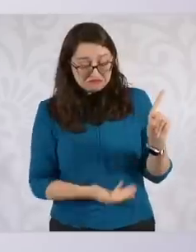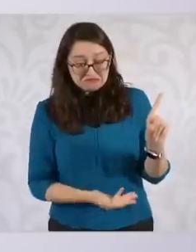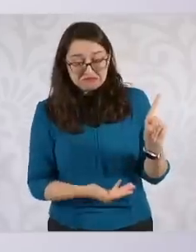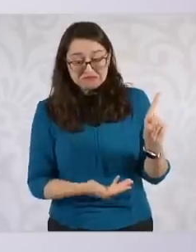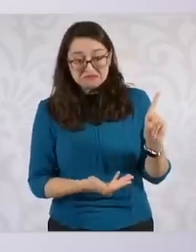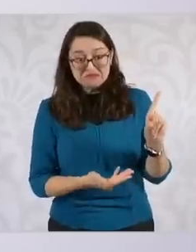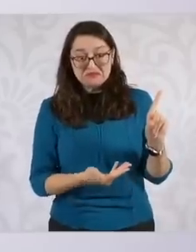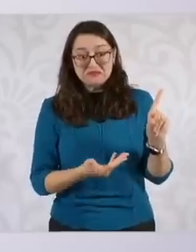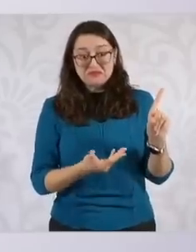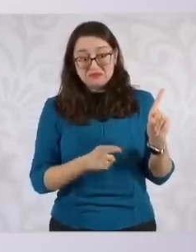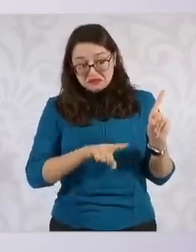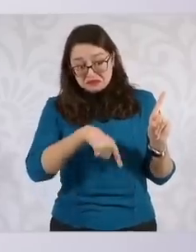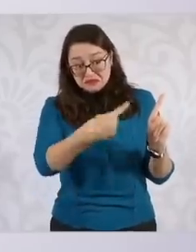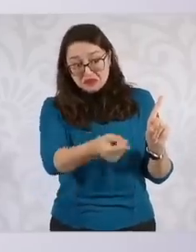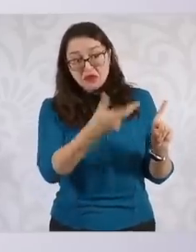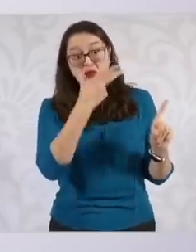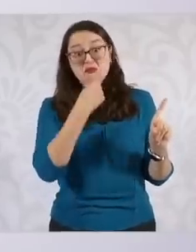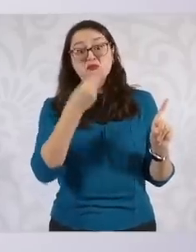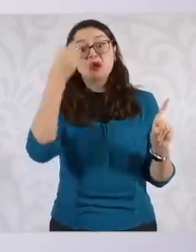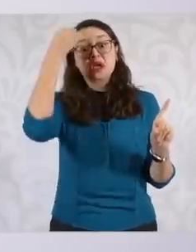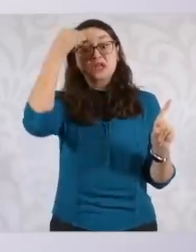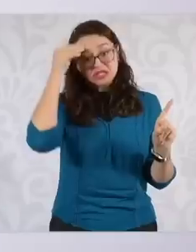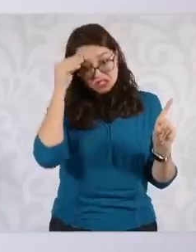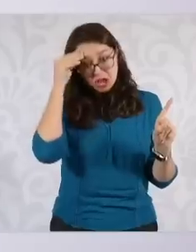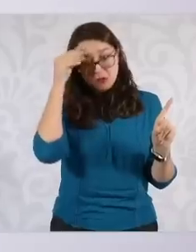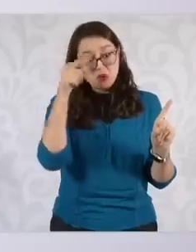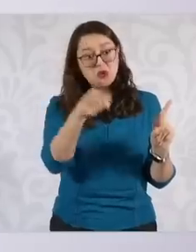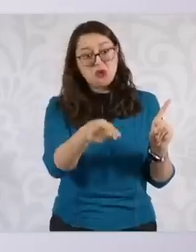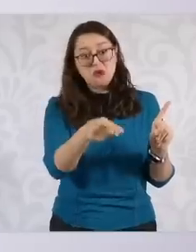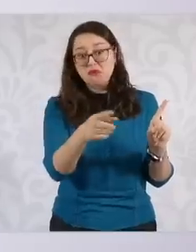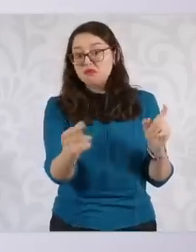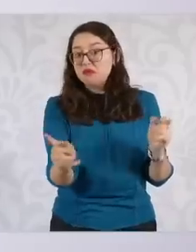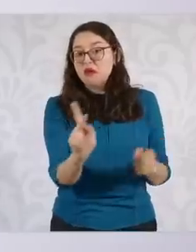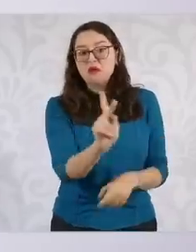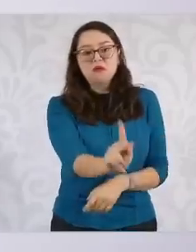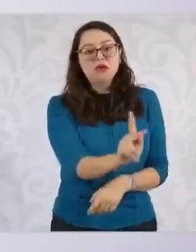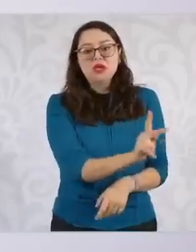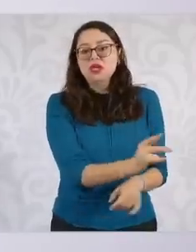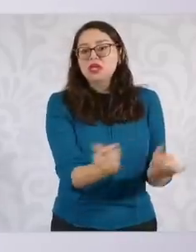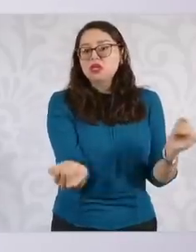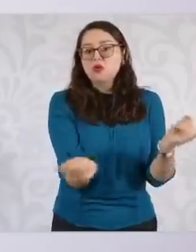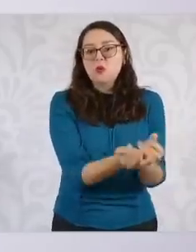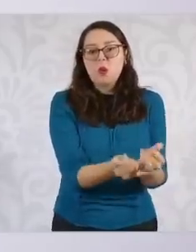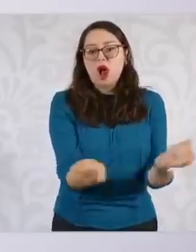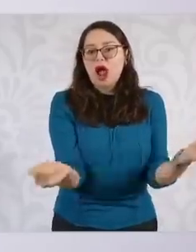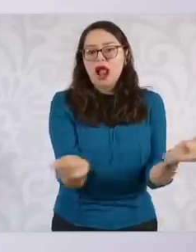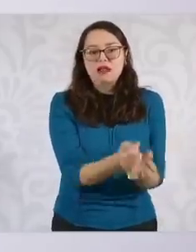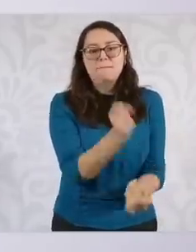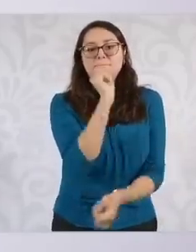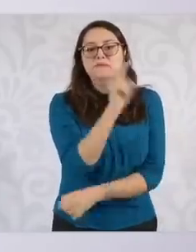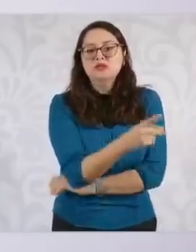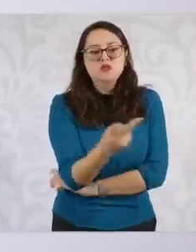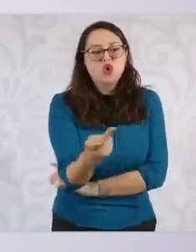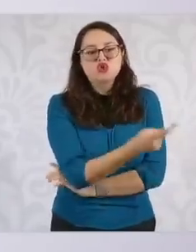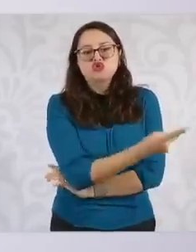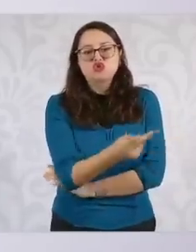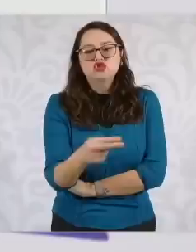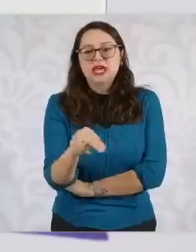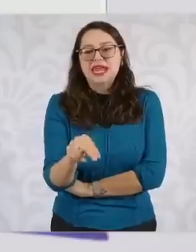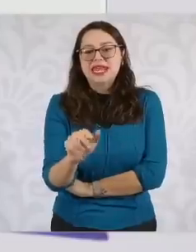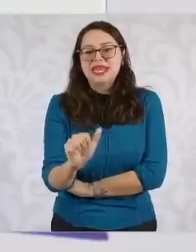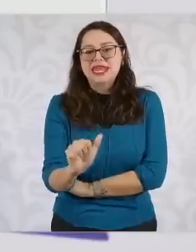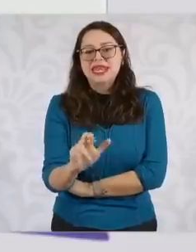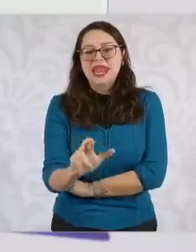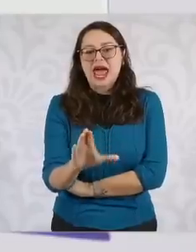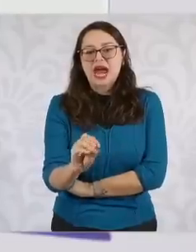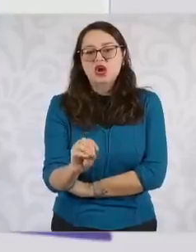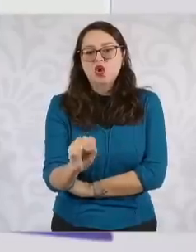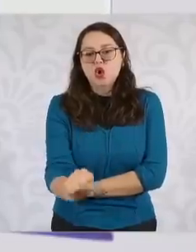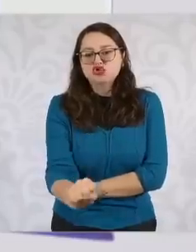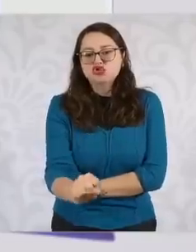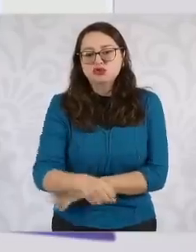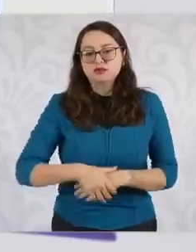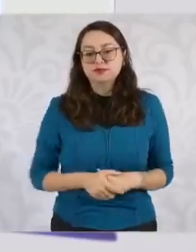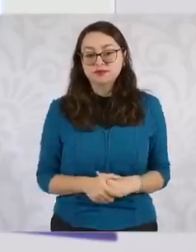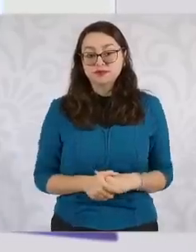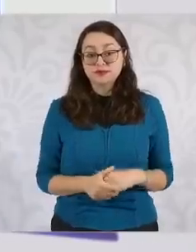y el chapo un personaje reconocido por ser narcotraficante entonces lo que no puede haber es